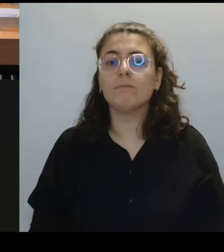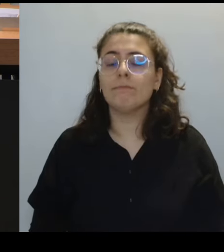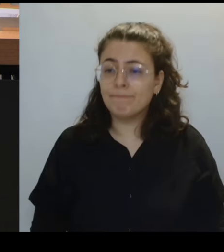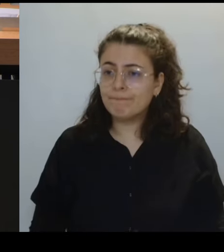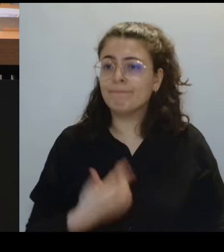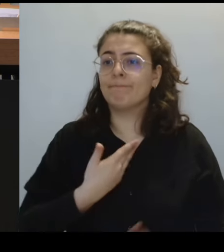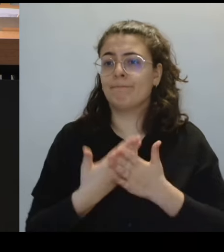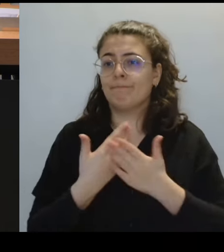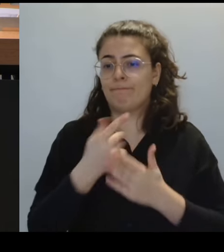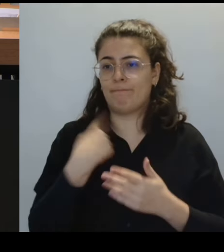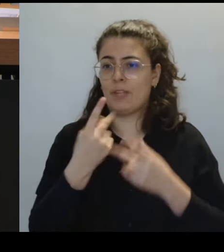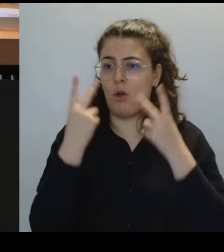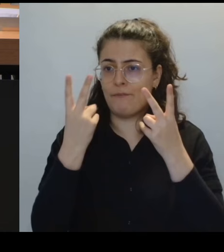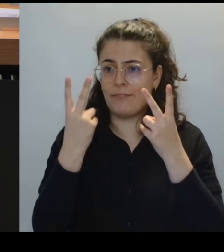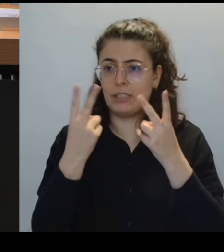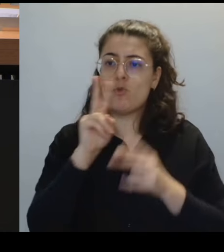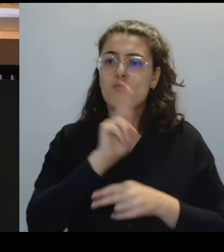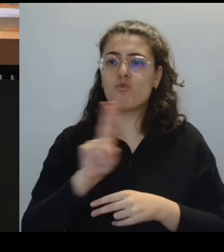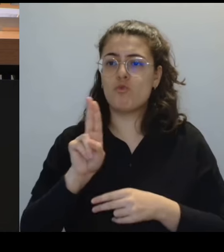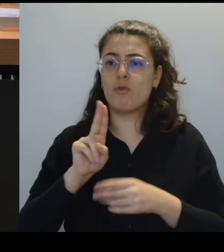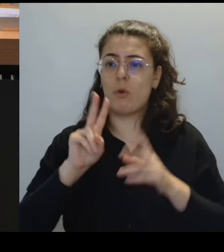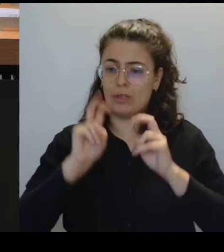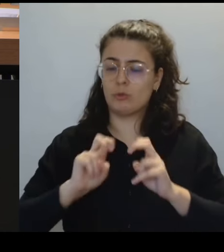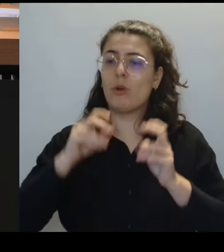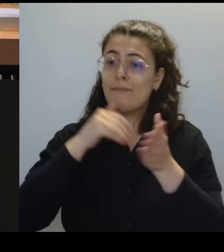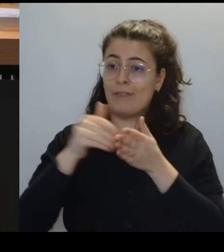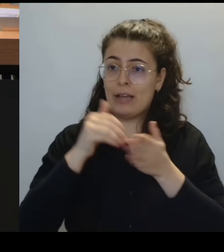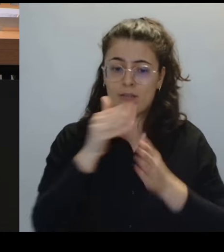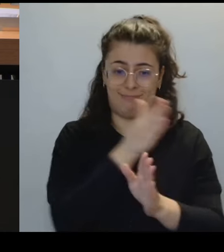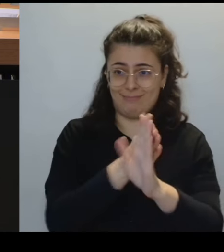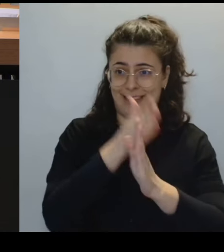wird und vor allem durch alle Kassen gleichermaßen finanziert wird.